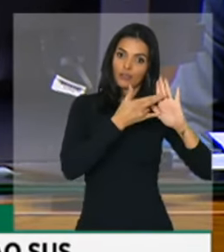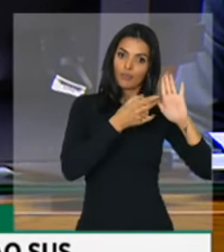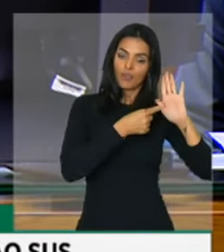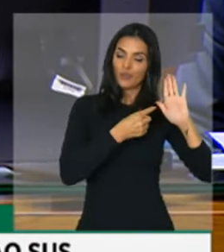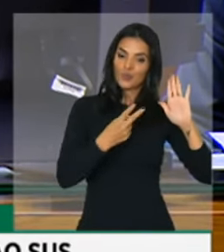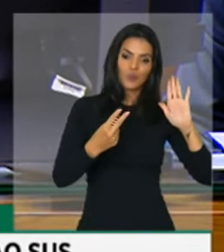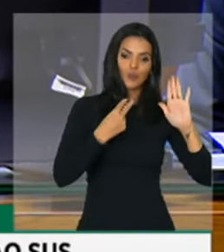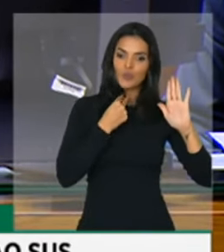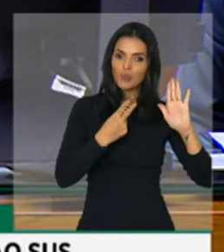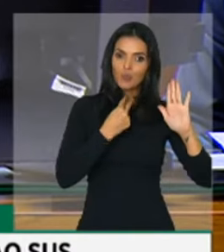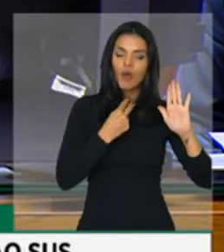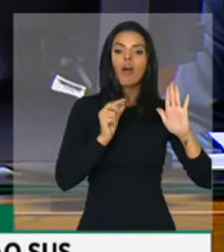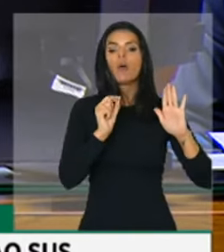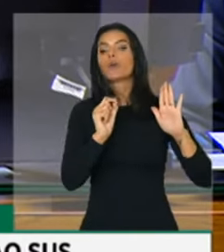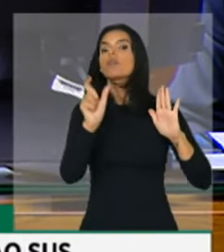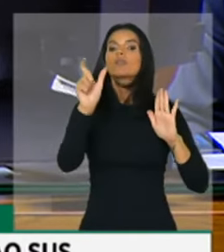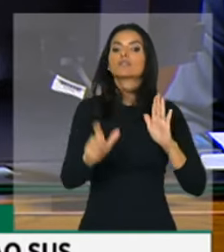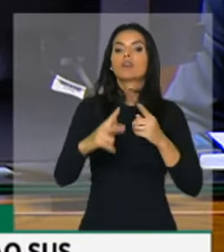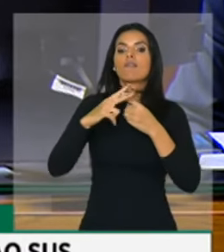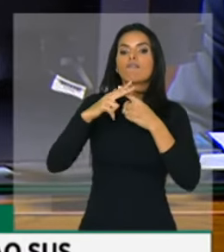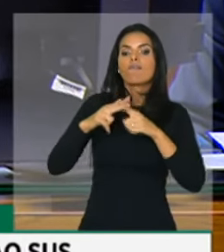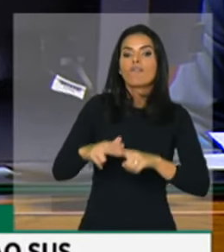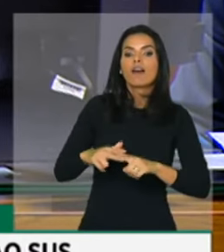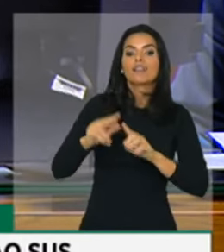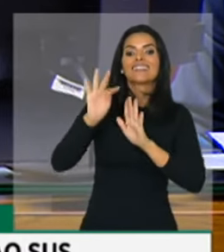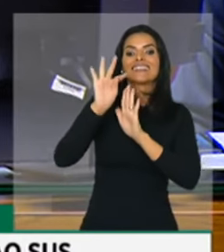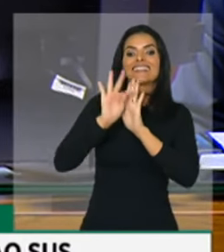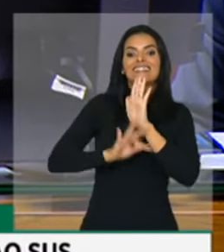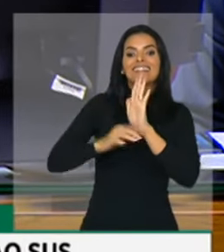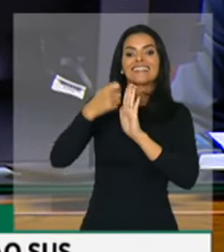ALTERAÇÃO DE REDAÇÃO, TRAZENDO O TETO DE GASTOS QUE PARA NÓS NUNCA FOI PROBLEMA, PORQUE ISSO NUNCA FOI